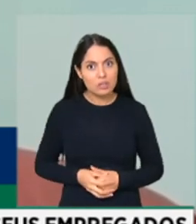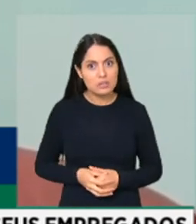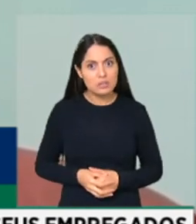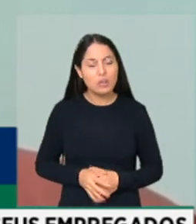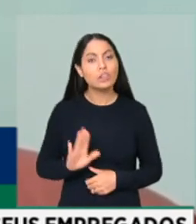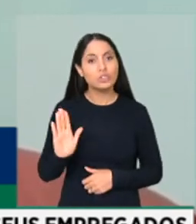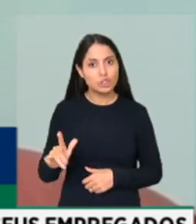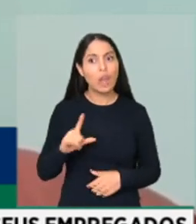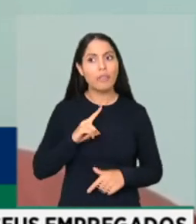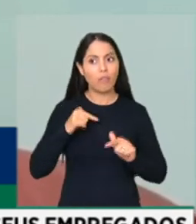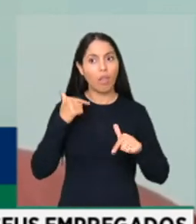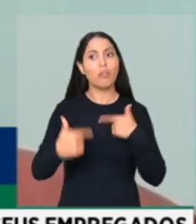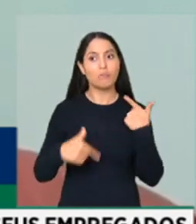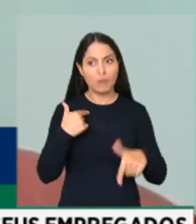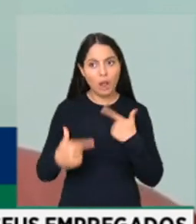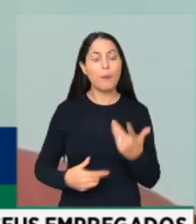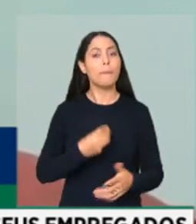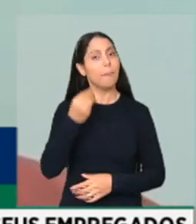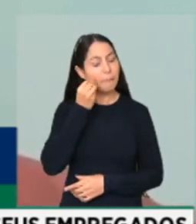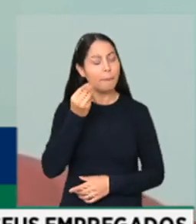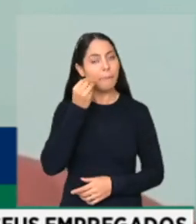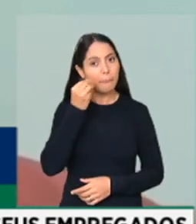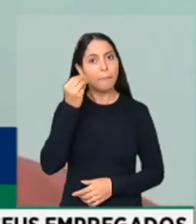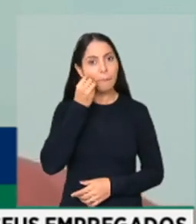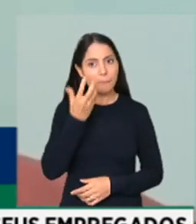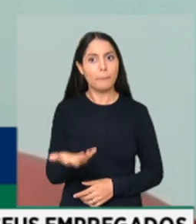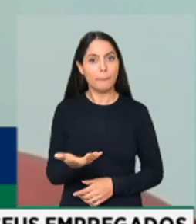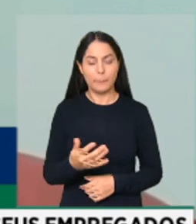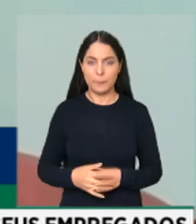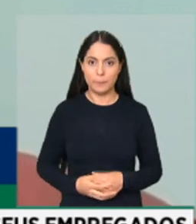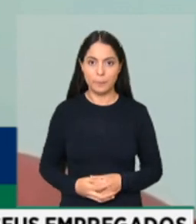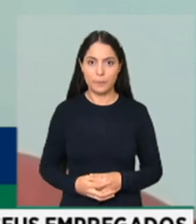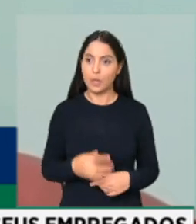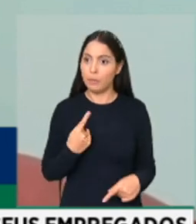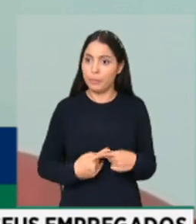INTERMEDIAR A SUSPENSÃO DA REPRESALIA A GREVE DE 30 DIAS QUE ESTÁ TRABALHANDO PARA TENTAR REVERTER ESSA ENTREGA